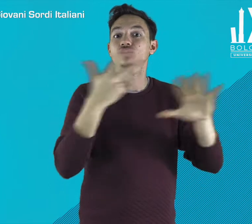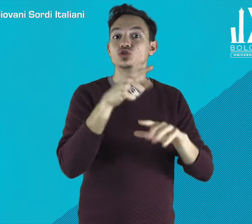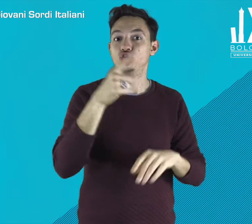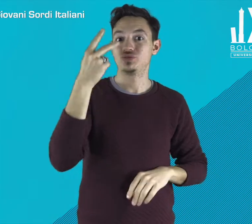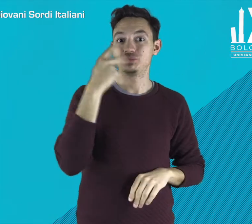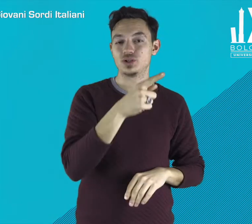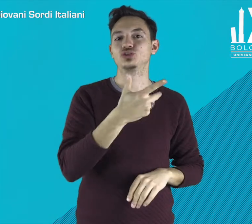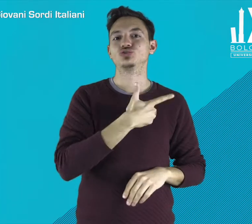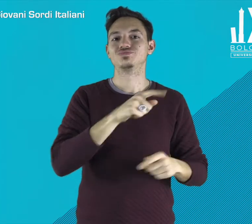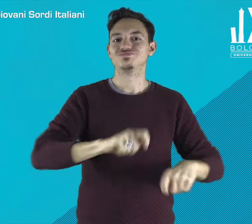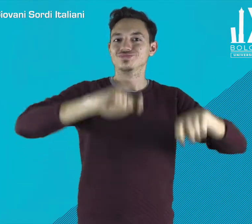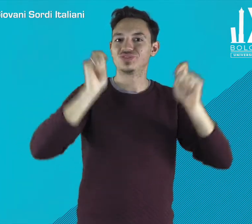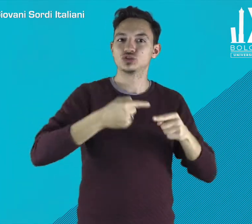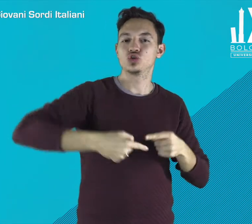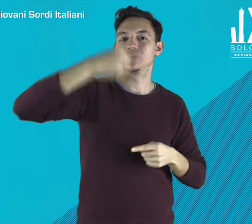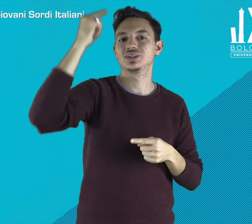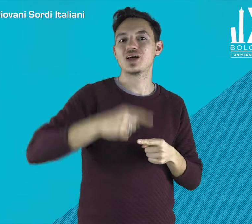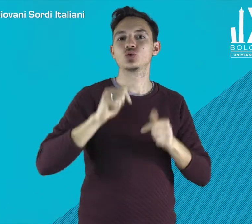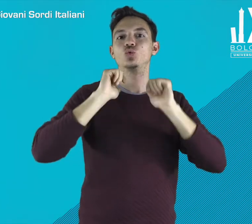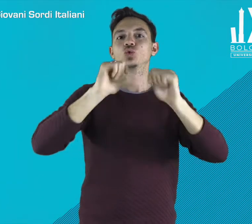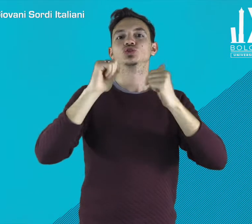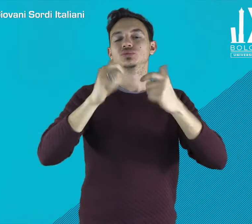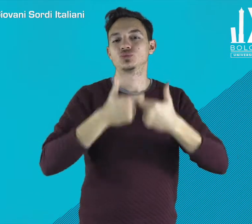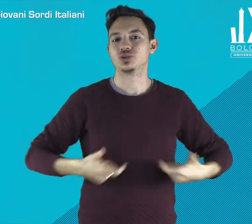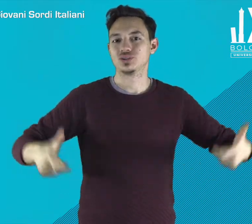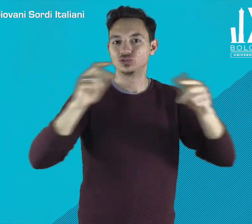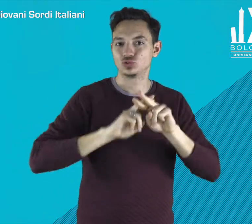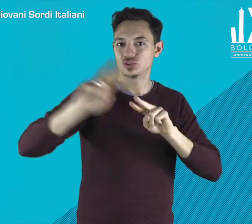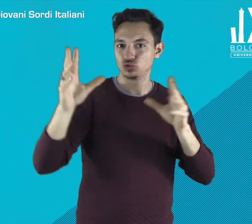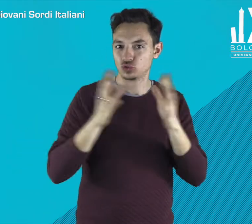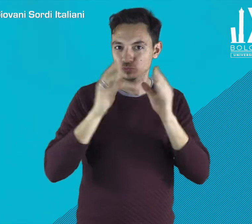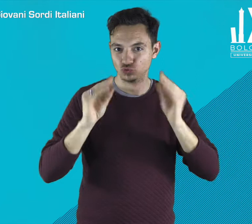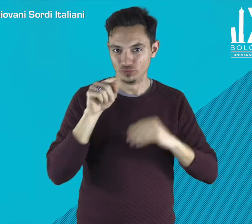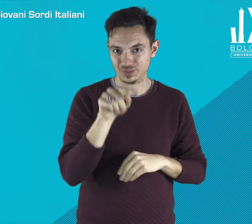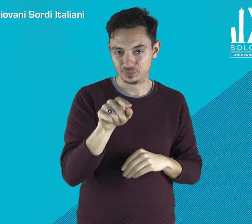il giorno dopo, il 18 Febbraio verrà svolto l'XI Congresso Nazionale CGSI